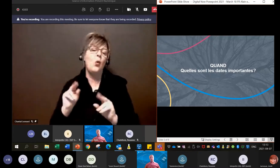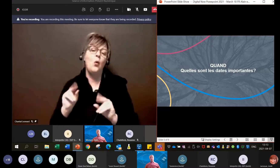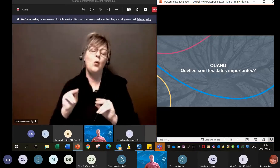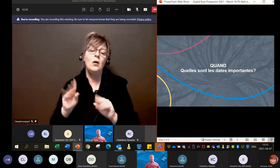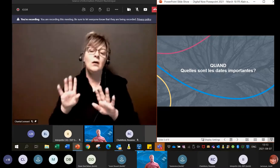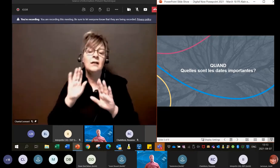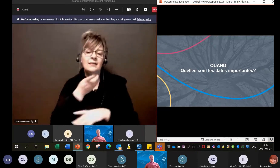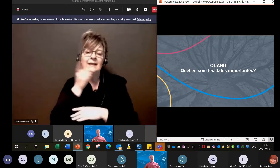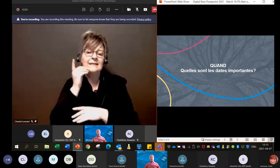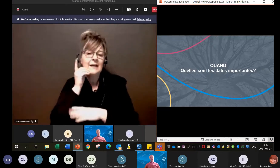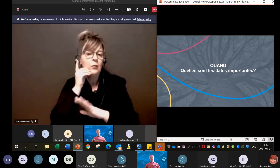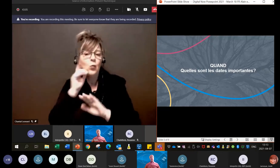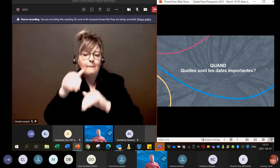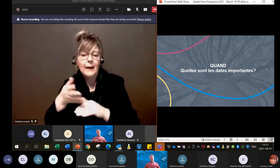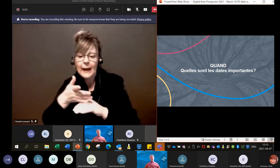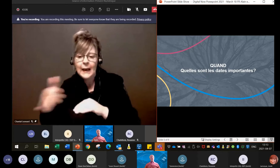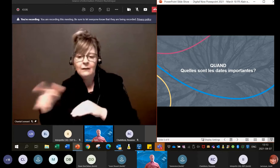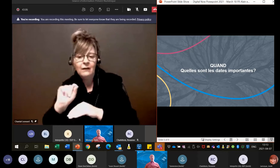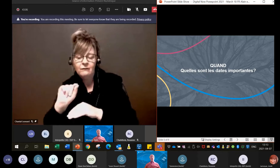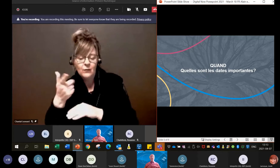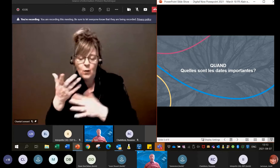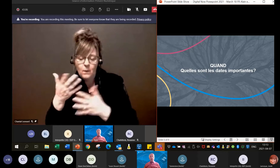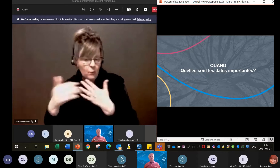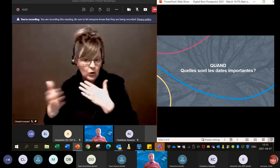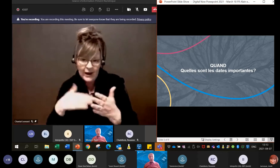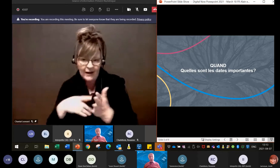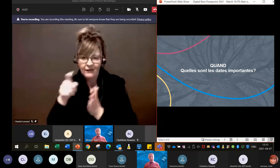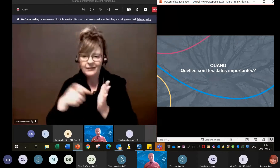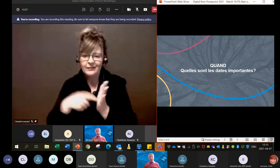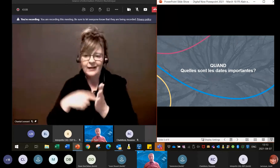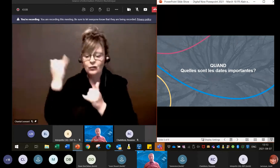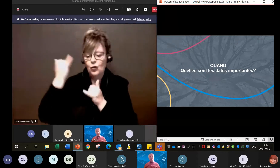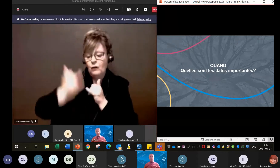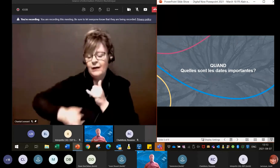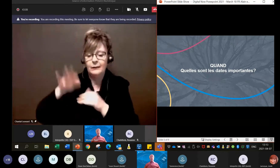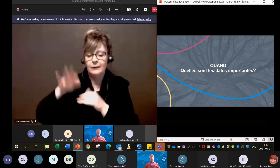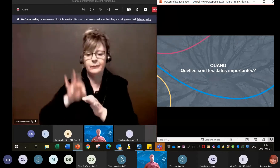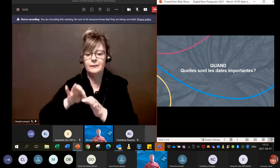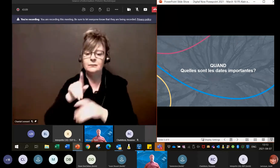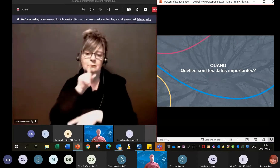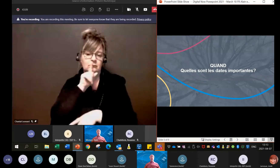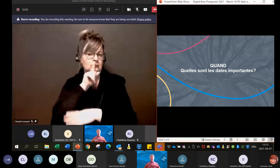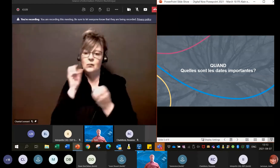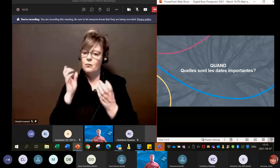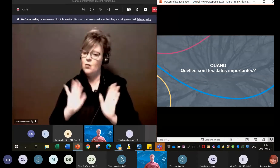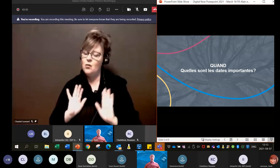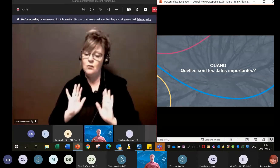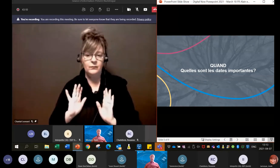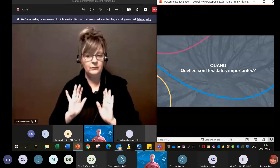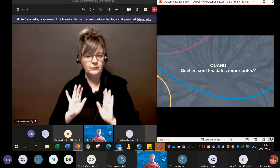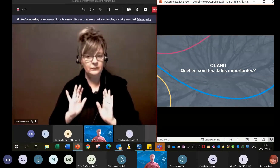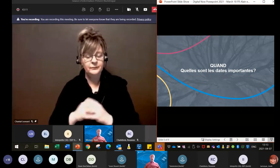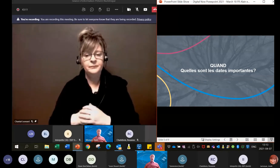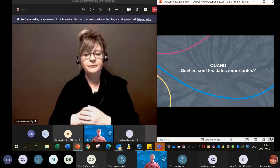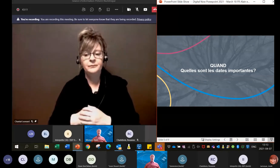2021, n’y a pas de date de fin précise.